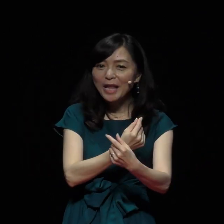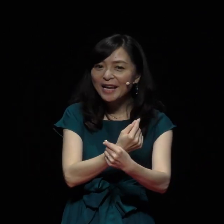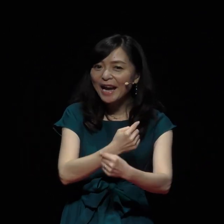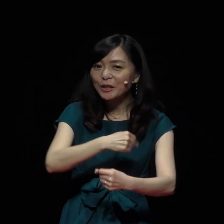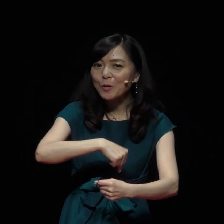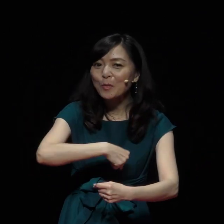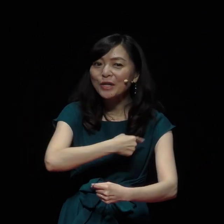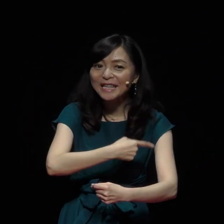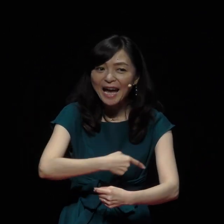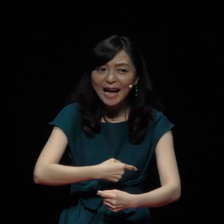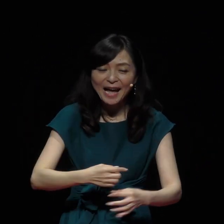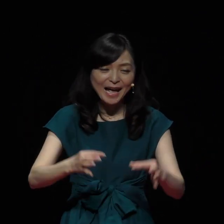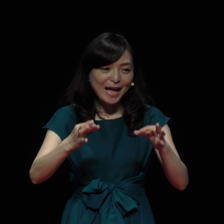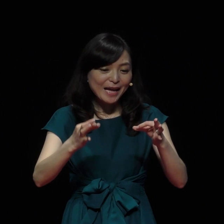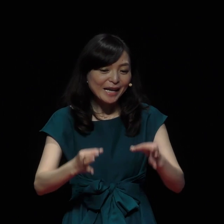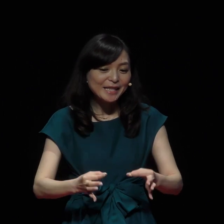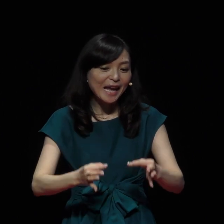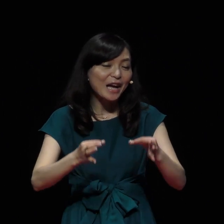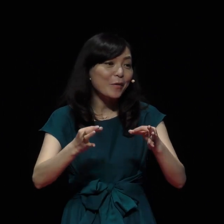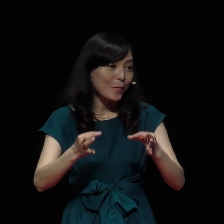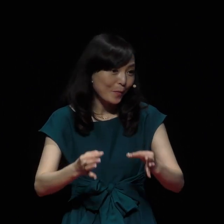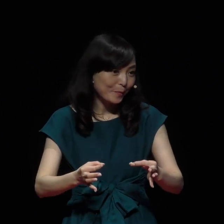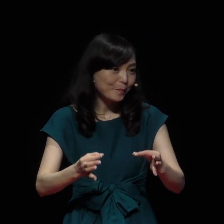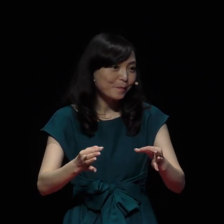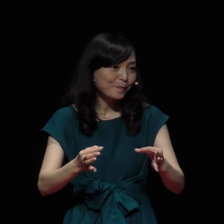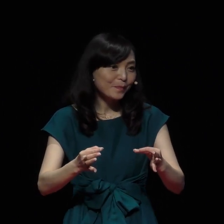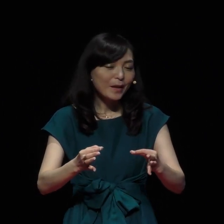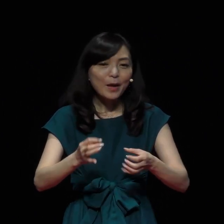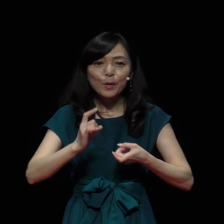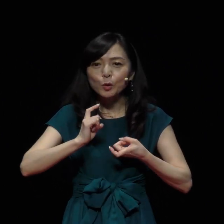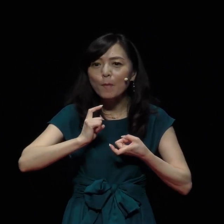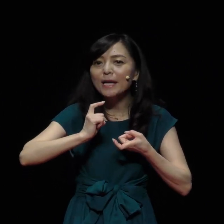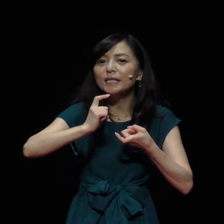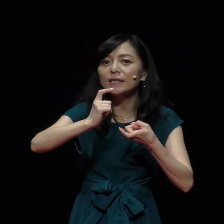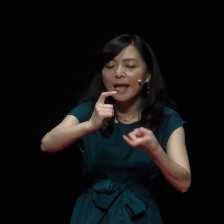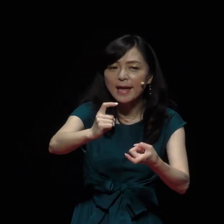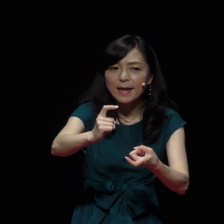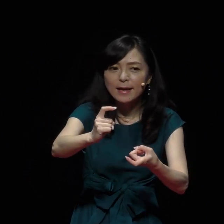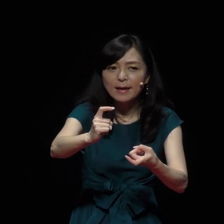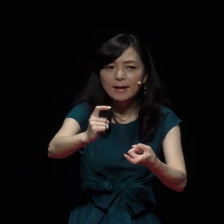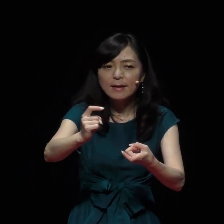conviertan sus pensamientos y valores en palabras,